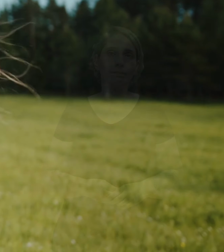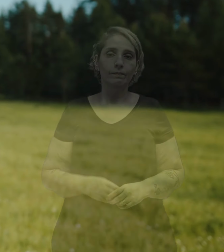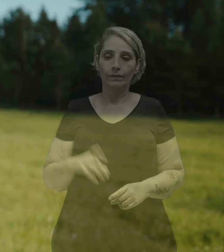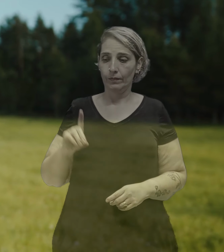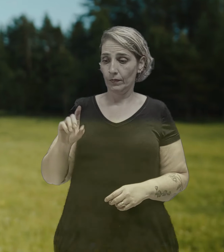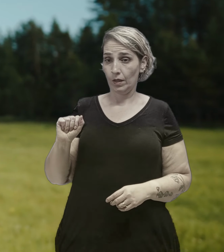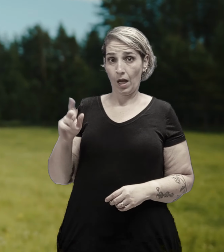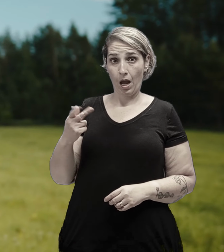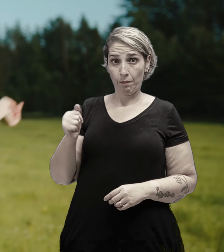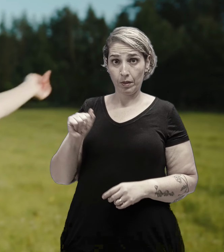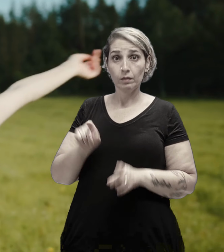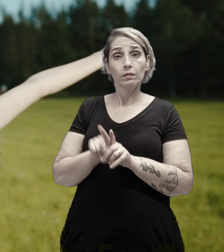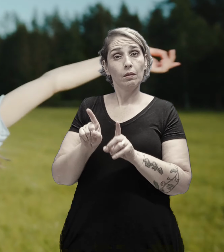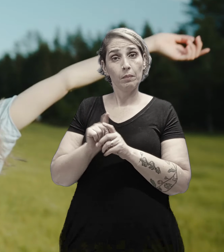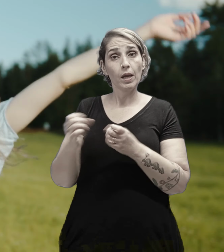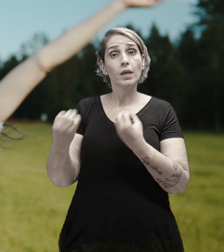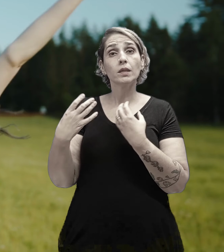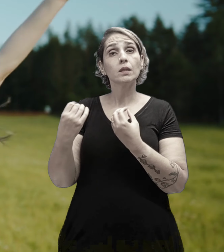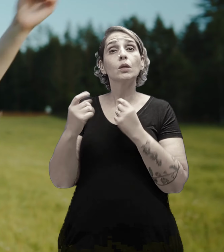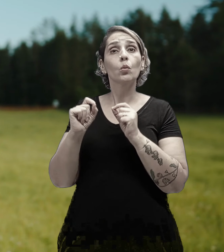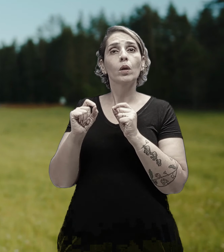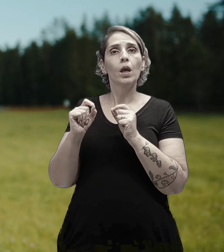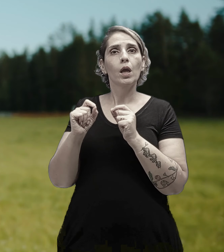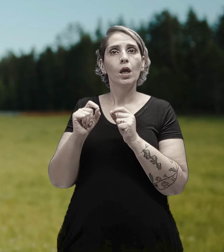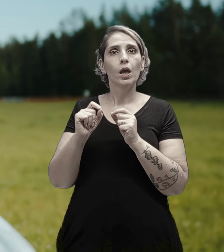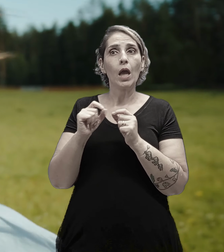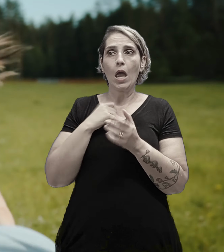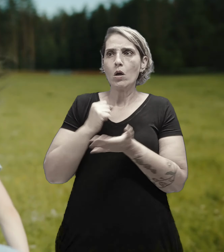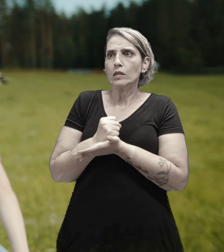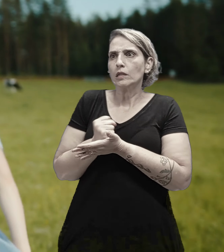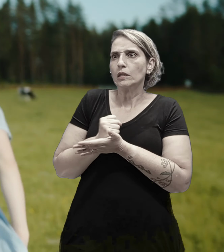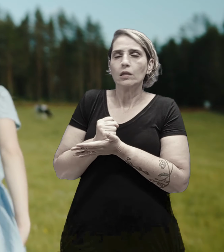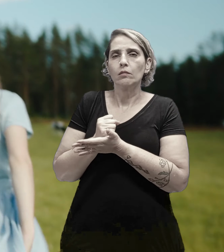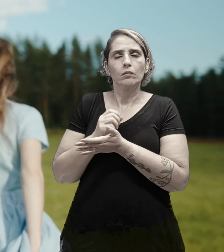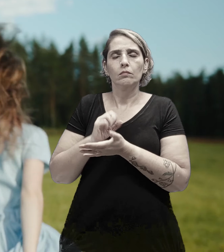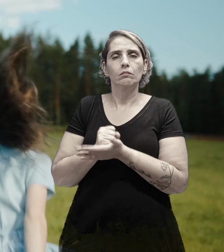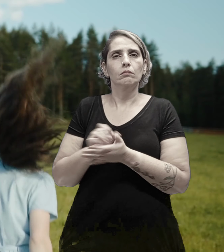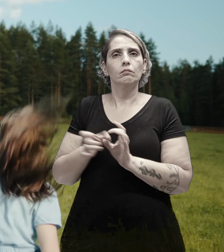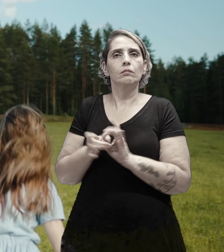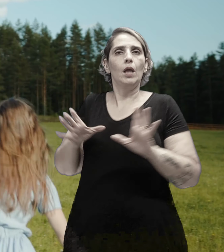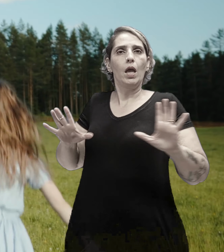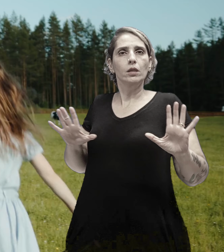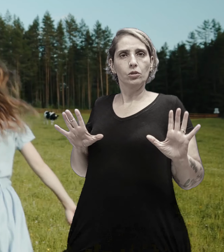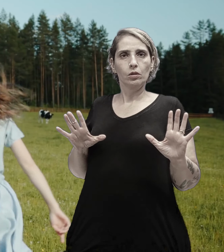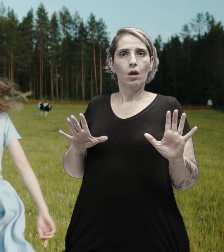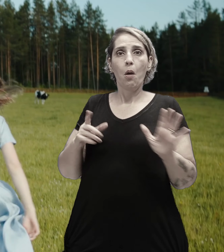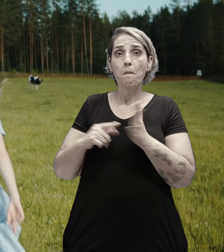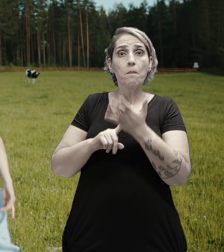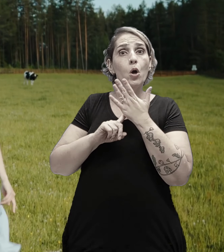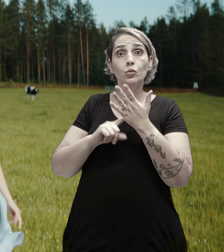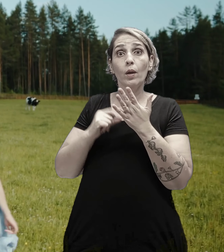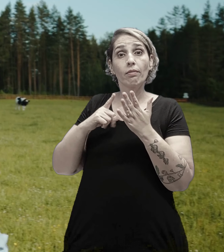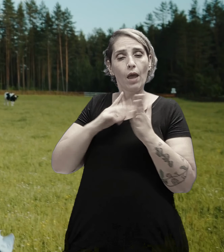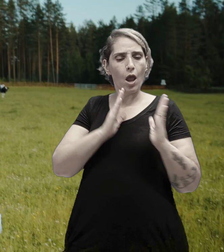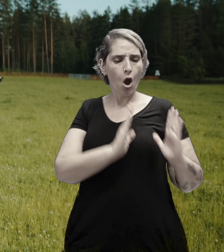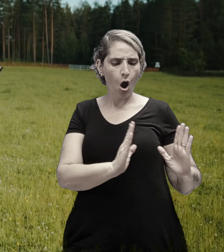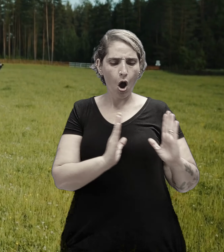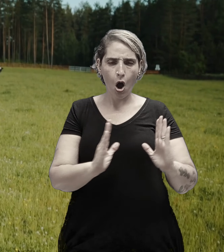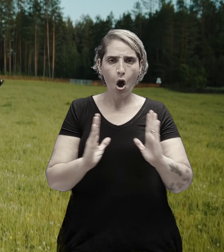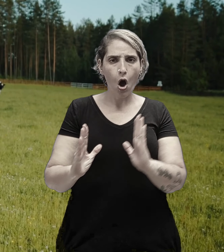O Dharma também nos ensina a soltar o controle. Ele nos mostra que há uma ordem natural que guia a vida,